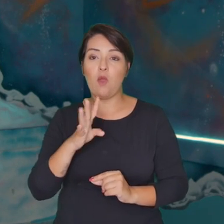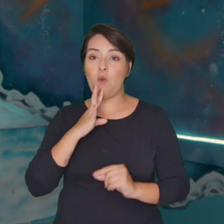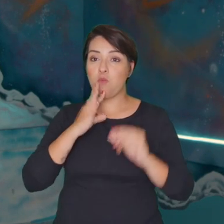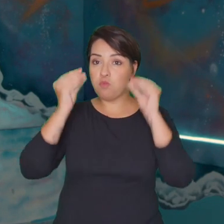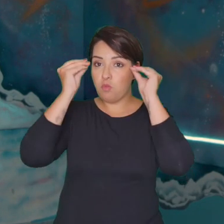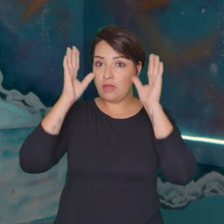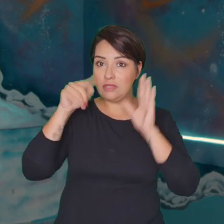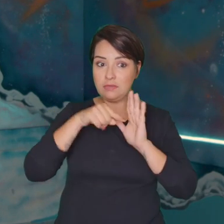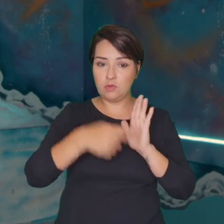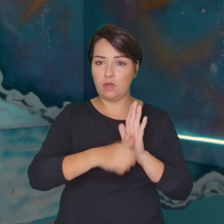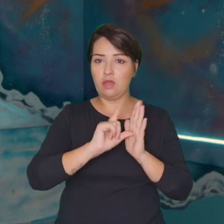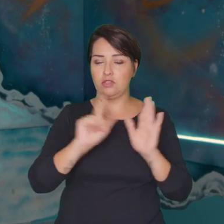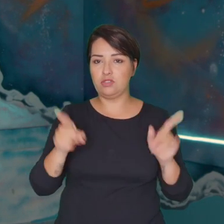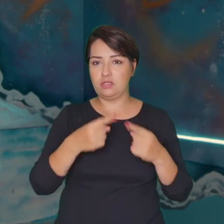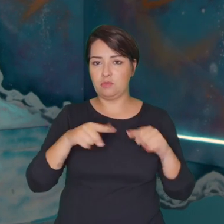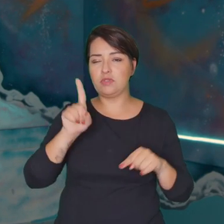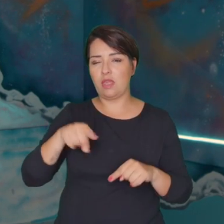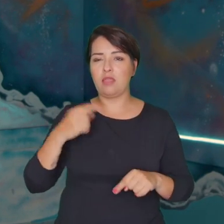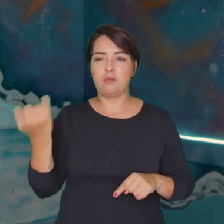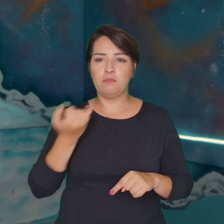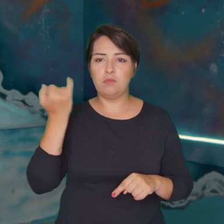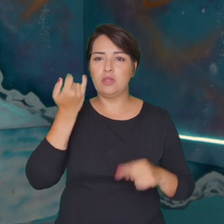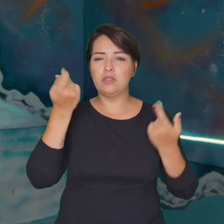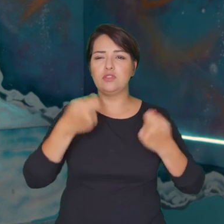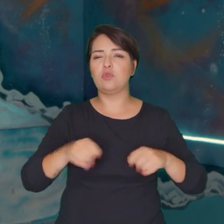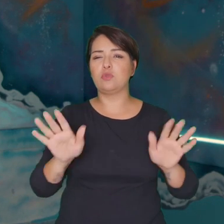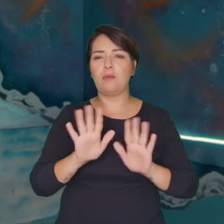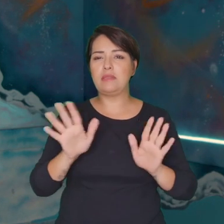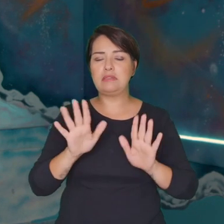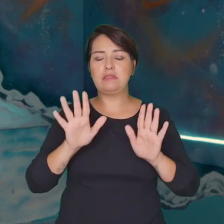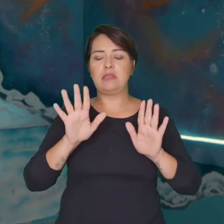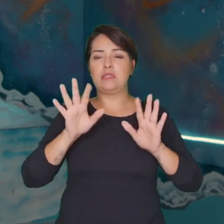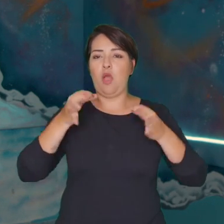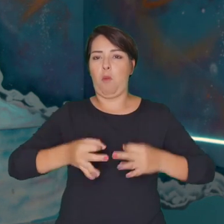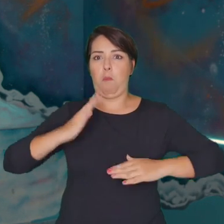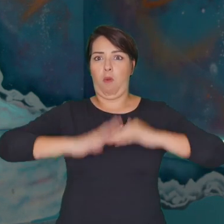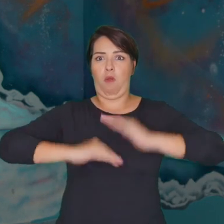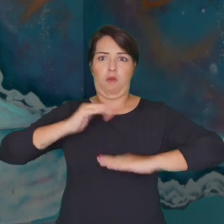conhecimento prévio da música. É importantíssimo. Não precisa ser um maestro, mas ter alguns,